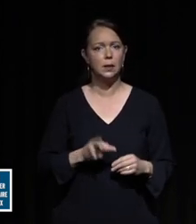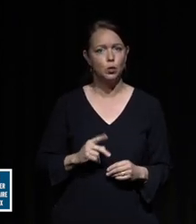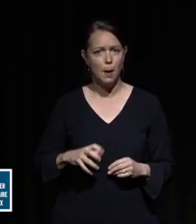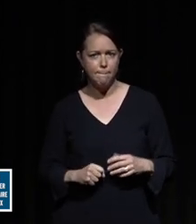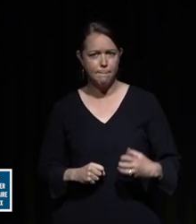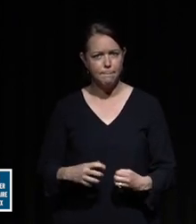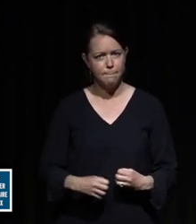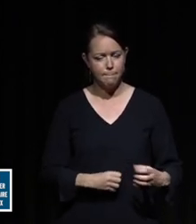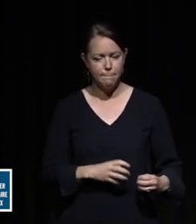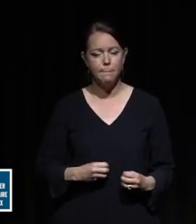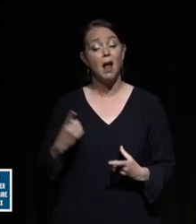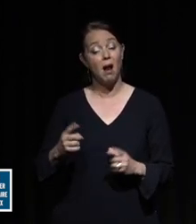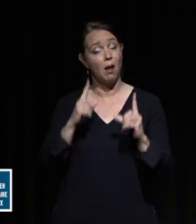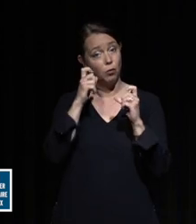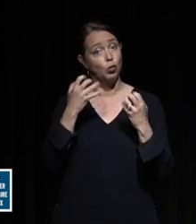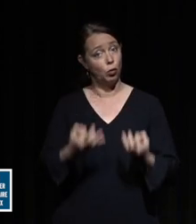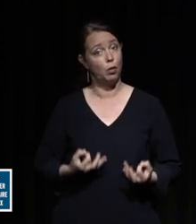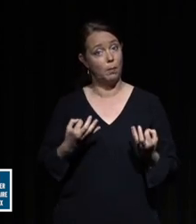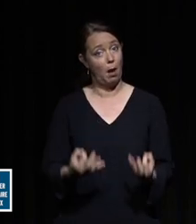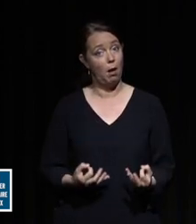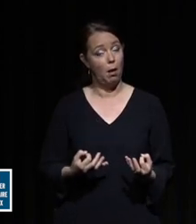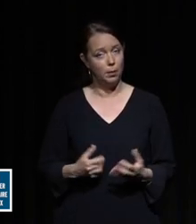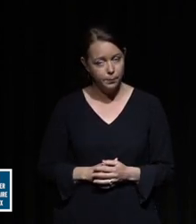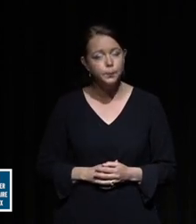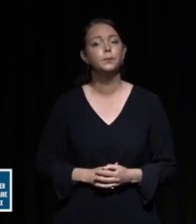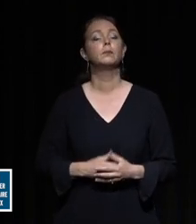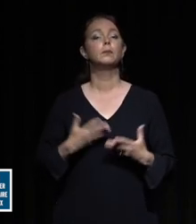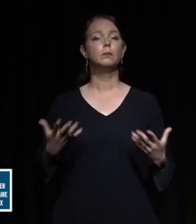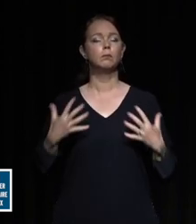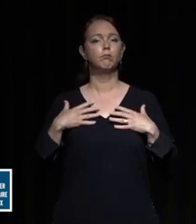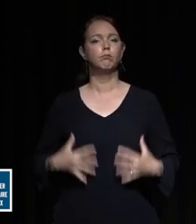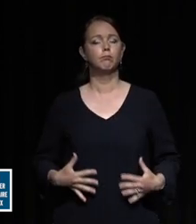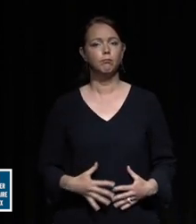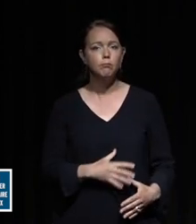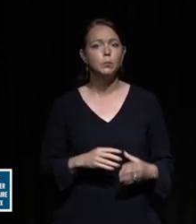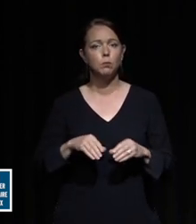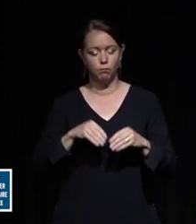normal pour le moment et on aux organismes ont un flux péritonéale qui va de la gauche et de